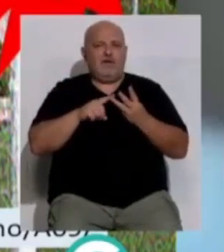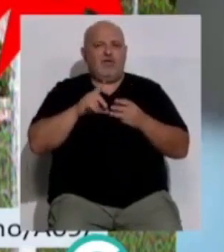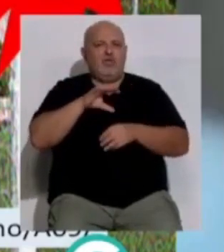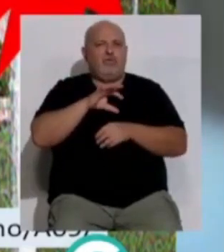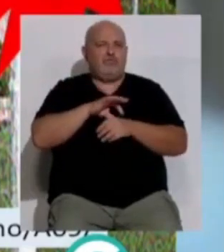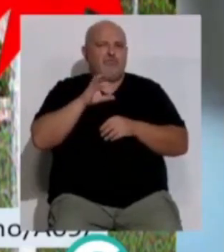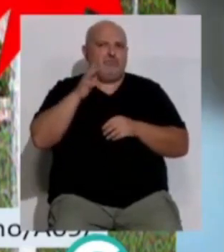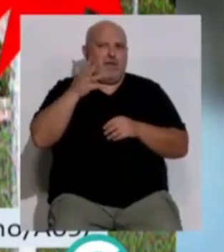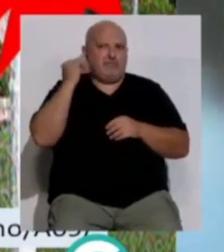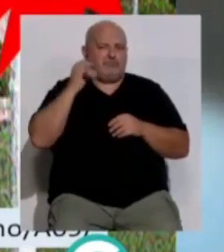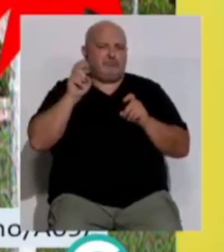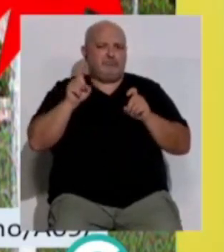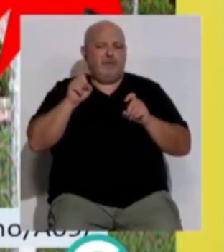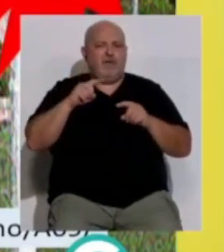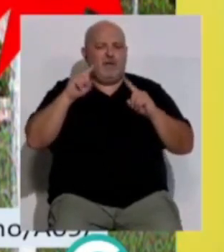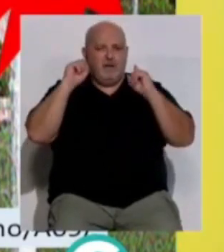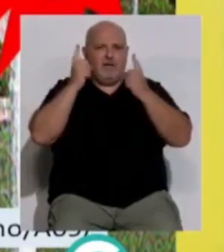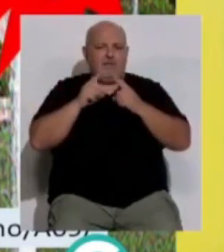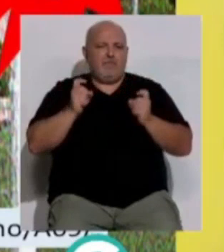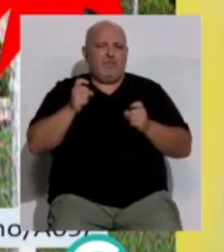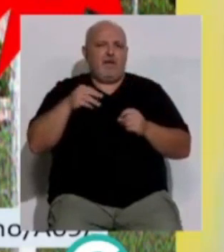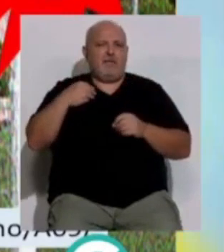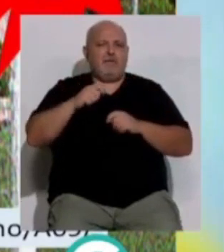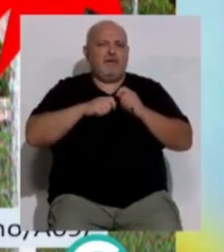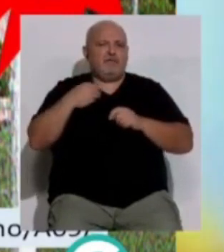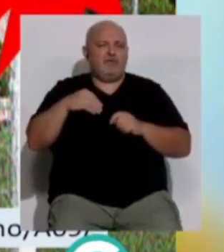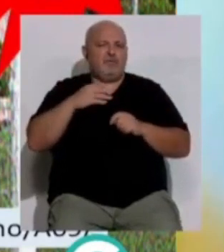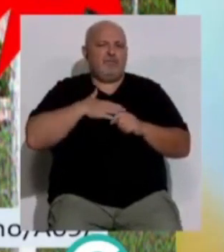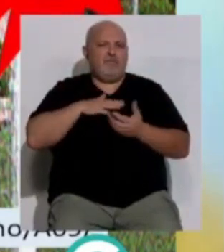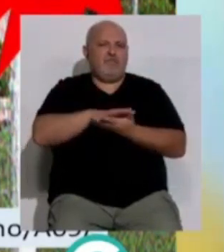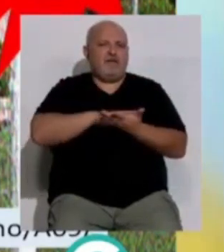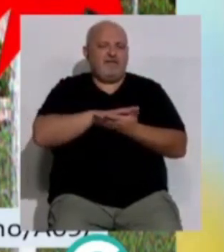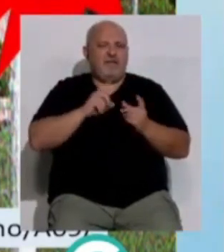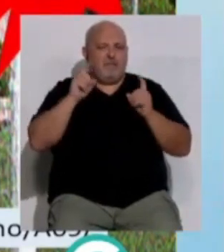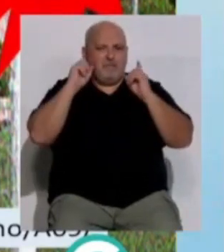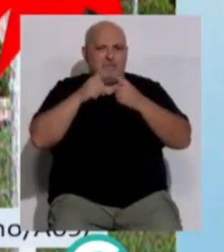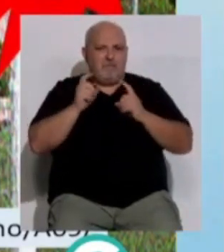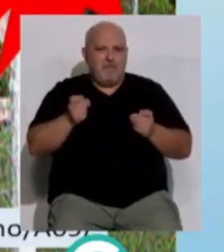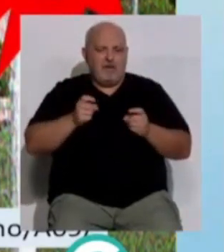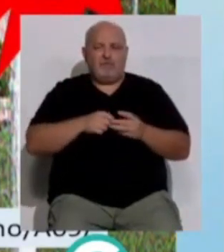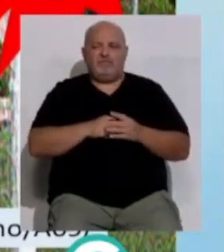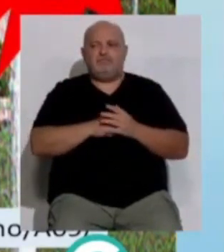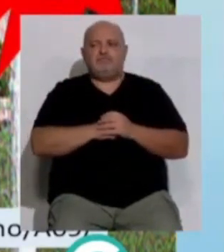que de México que es el presidente de la asociación de fútbol base de México Tenemos